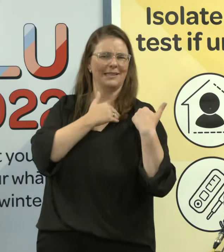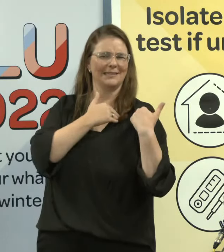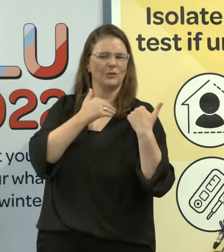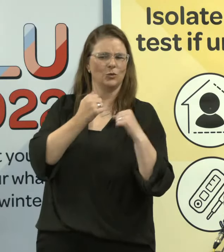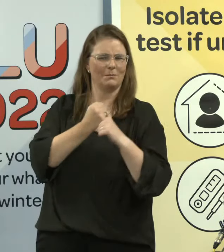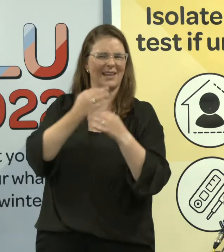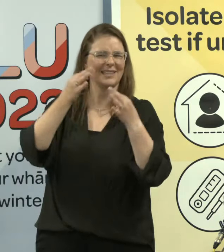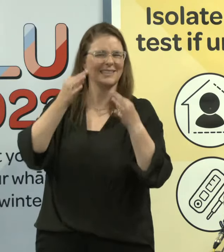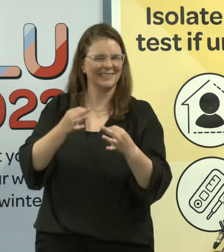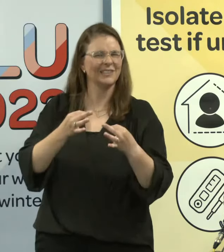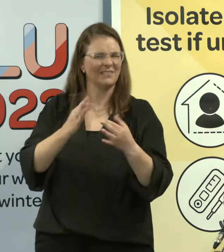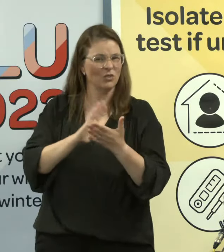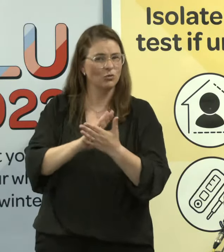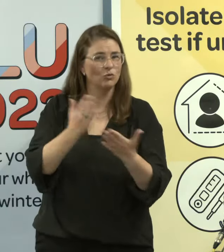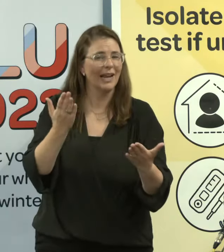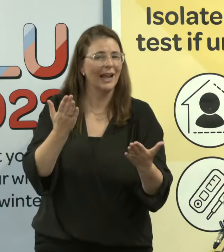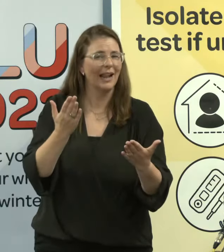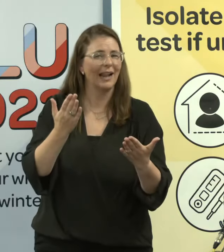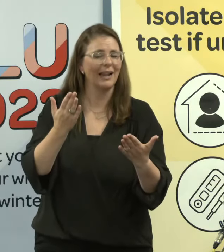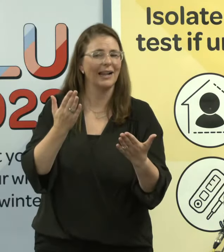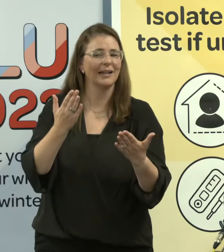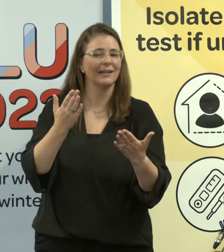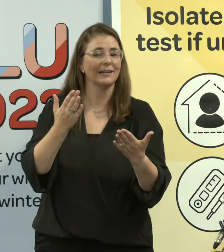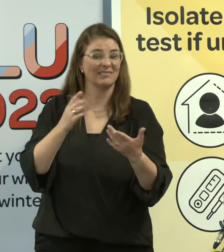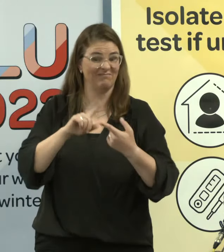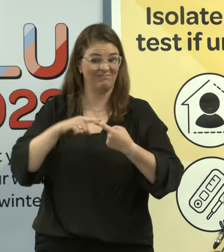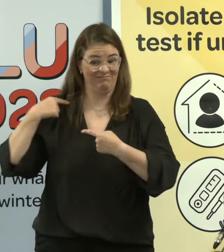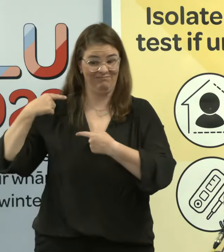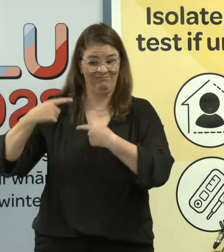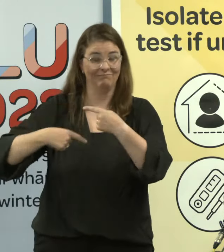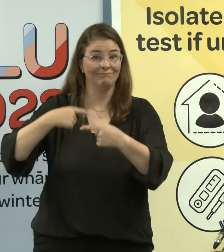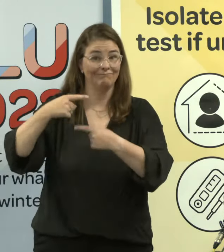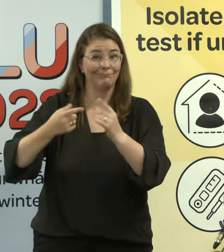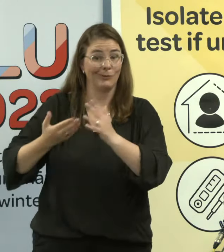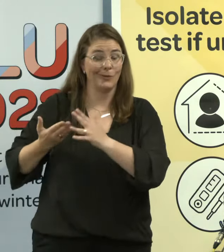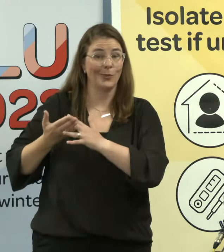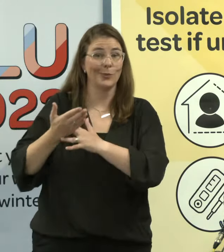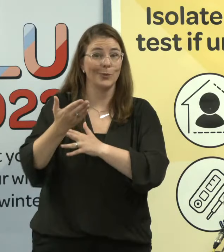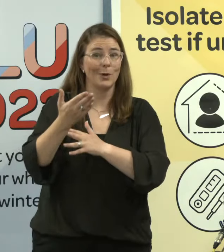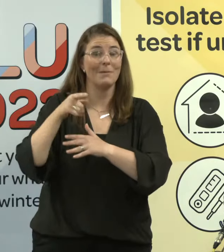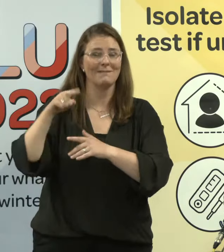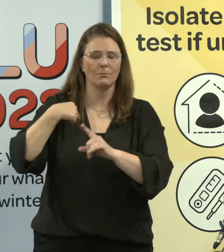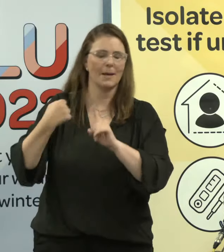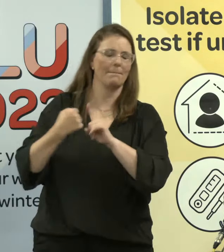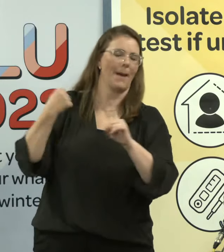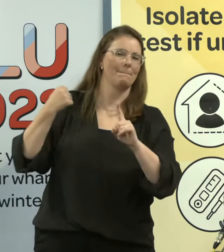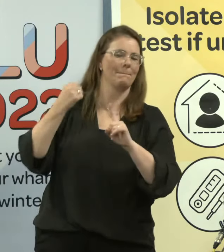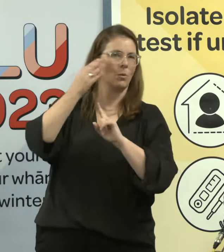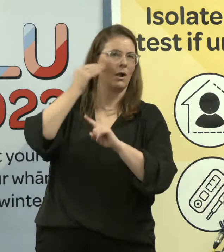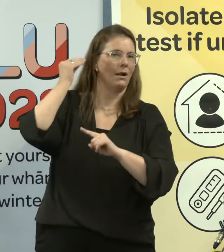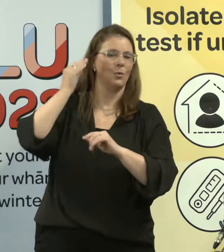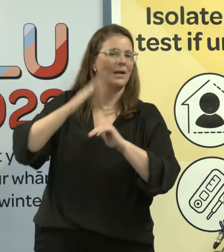mahi, me pehea koe e pa ana ki te oranga o te tini o nga